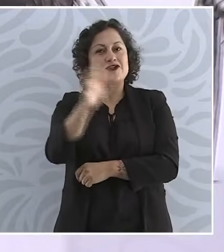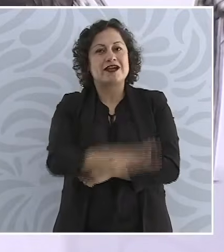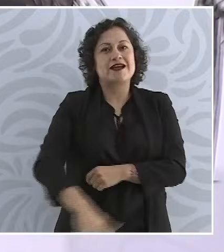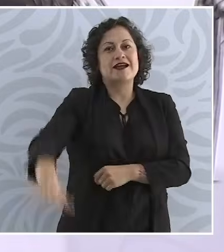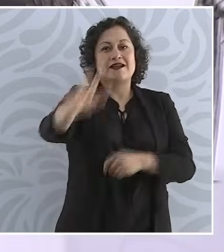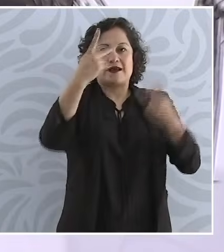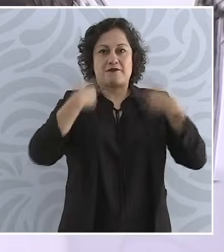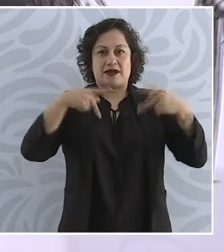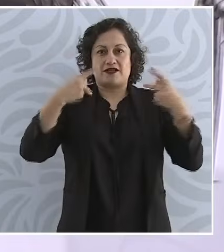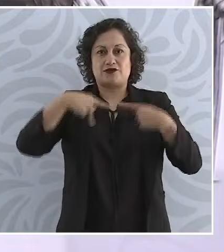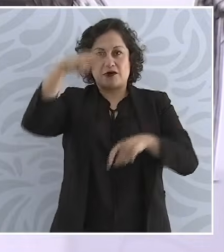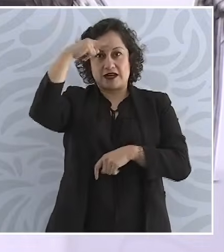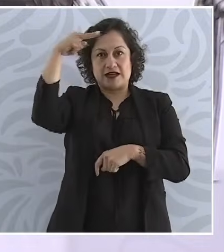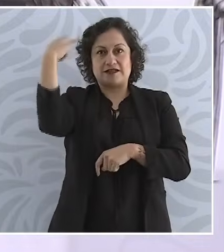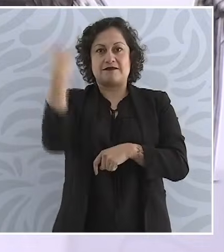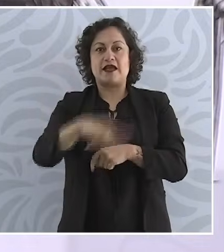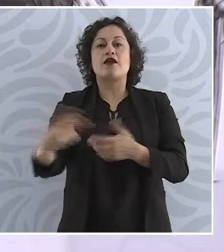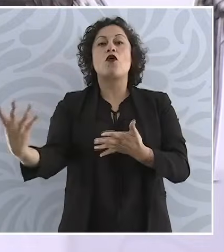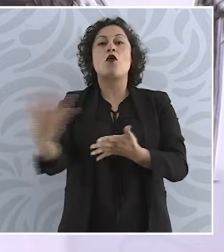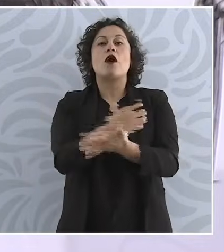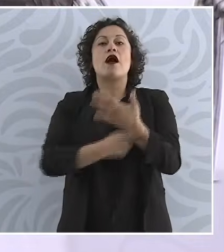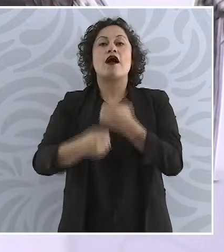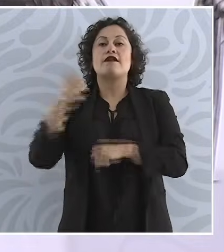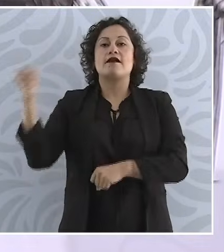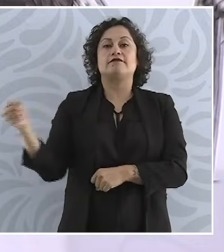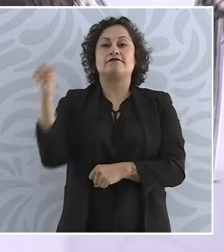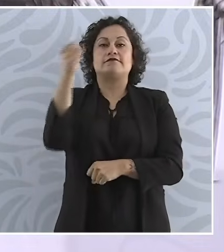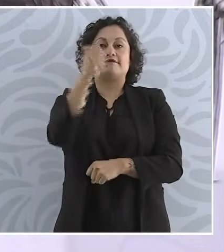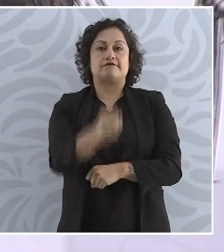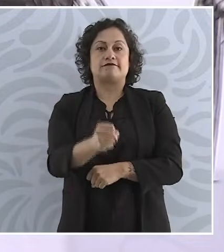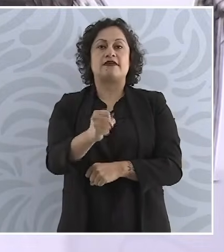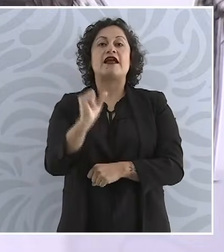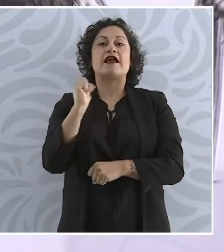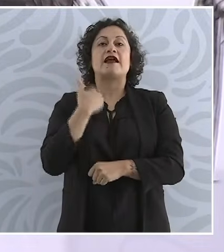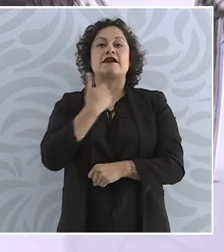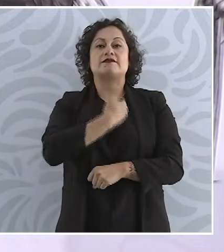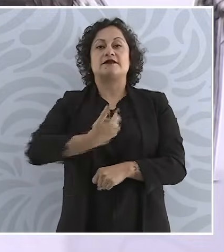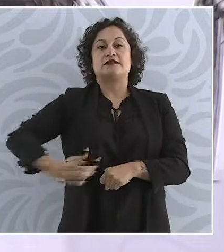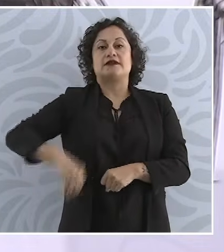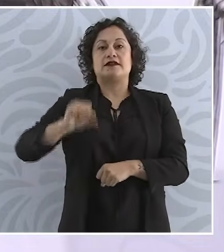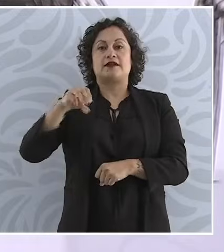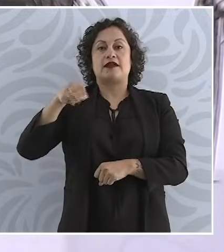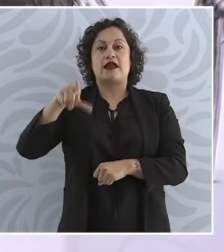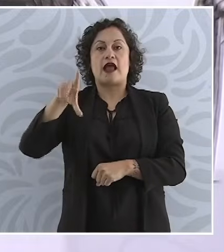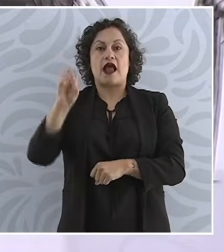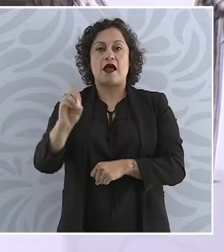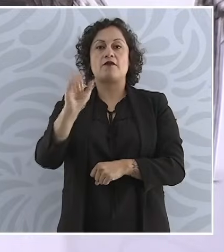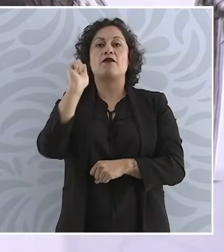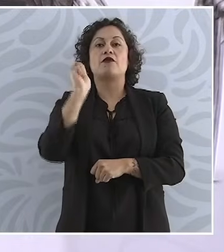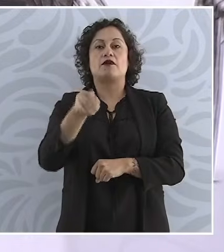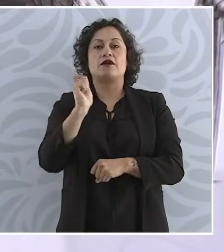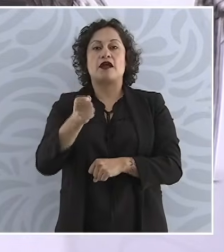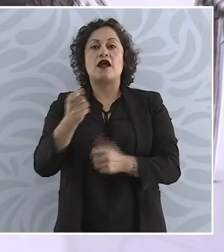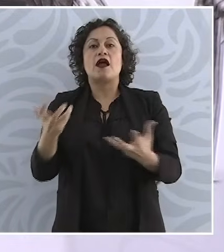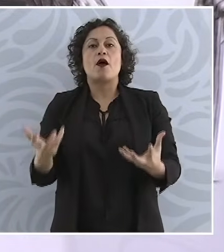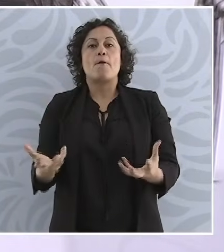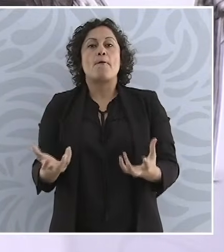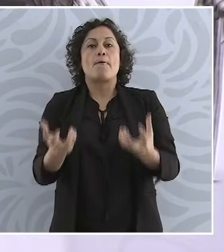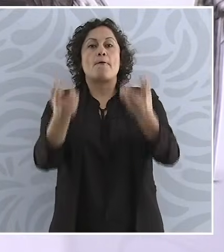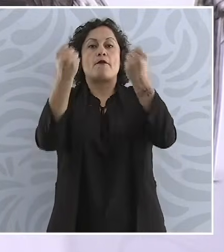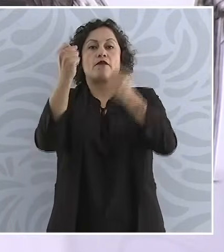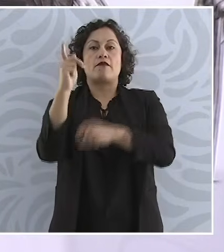Manuel López Obrador y comenzó la recuperación y el rescate de petróleos mexicanos lapresa se